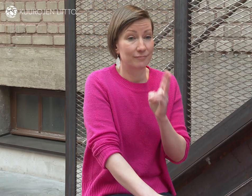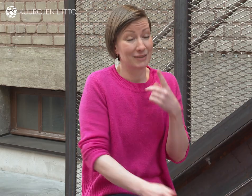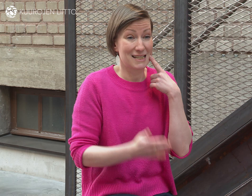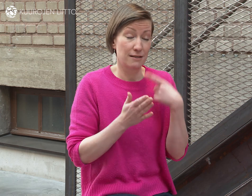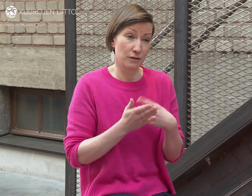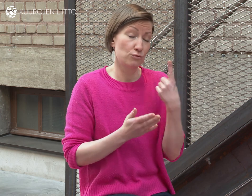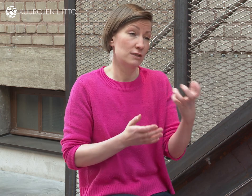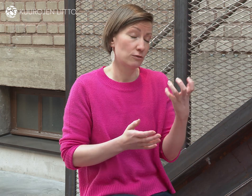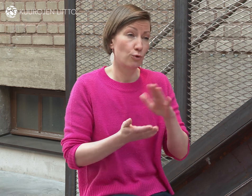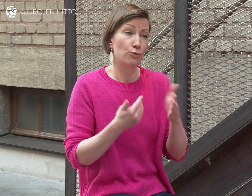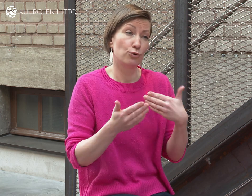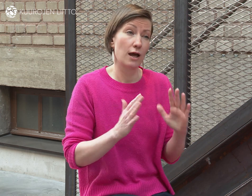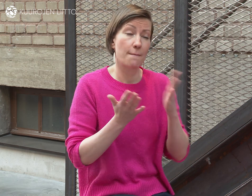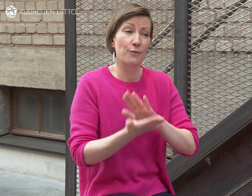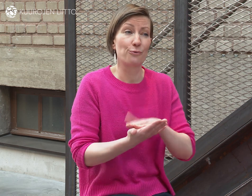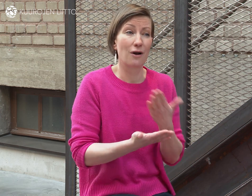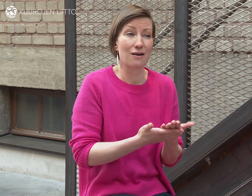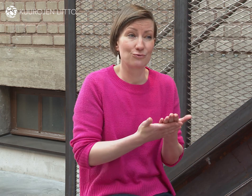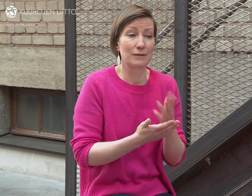Esimerkiksi työelämätulkkaus on yksi iso osa-alue.